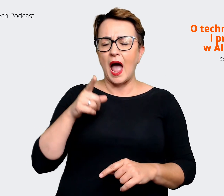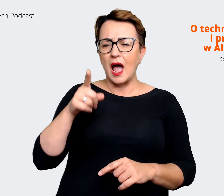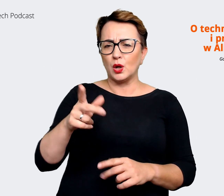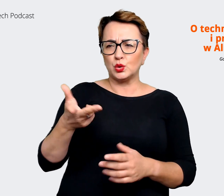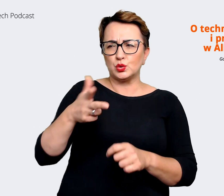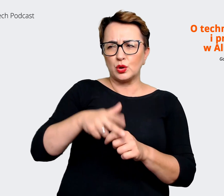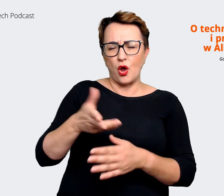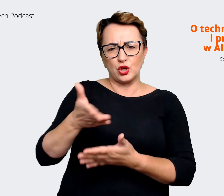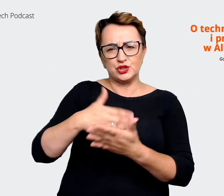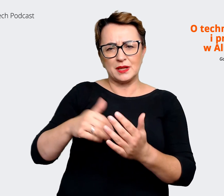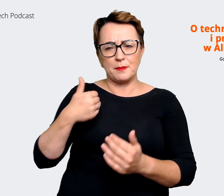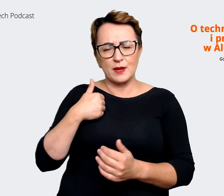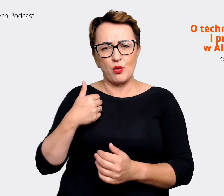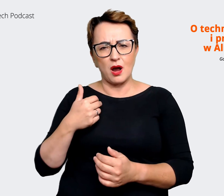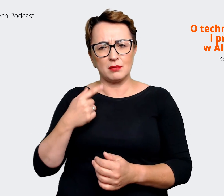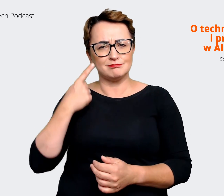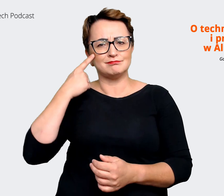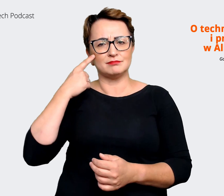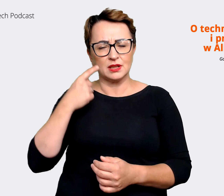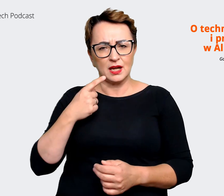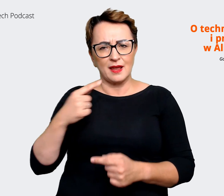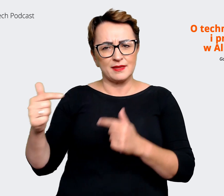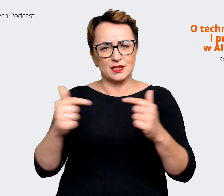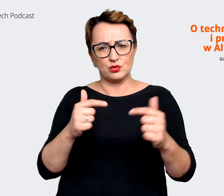sezonu dyskutowaliśmy, że to są czasy, kiedy jeszcze na Allegro trzeba się